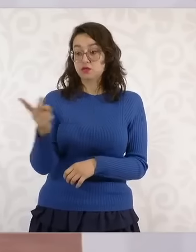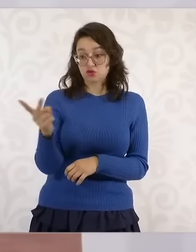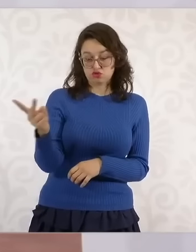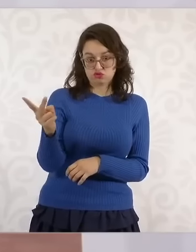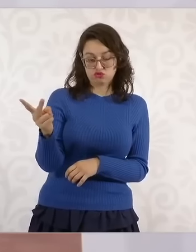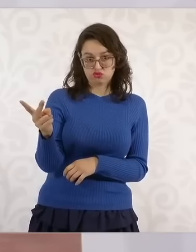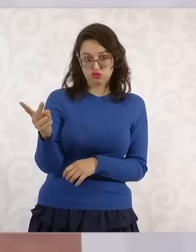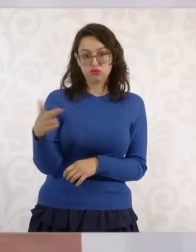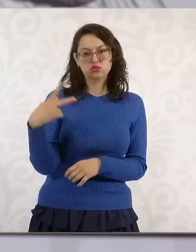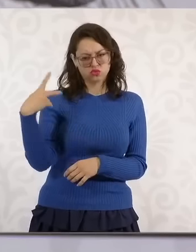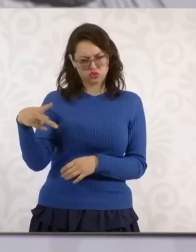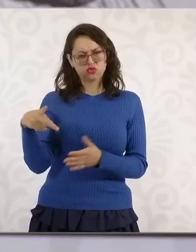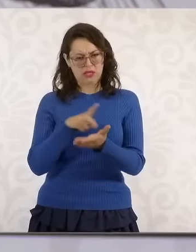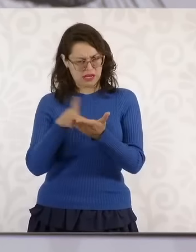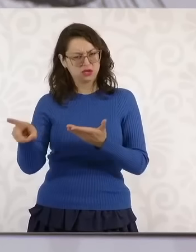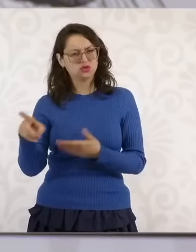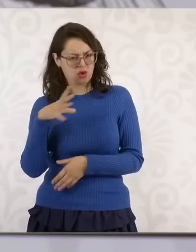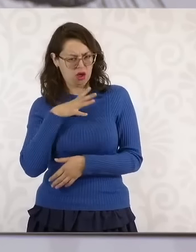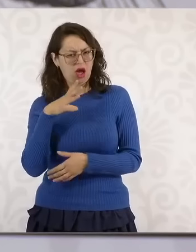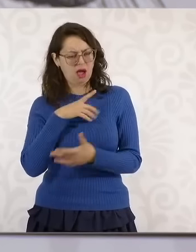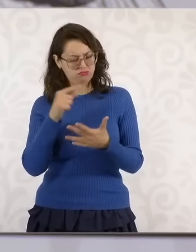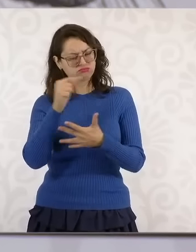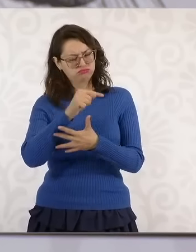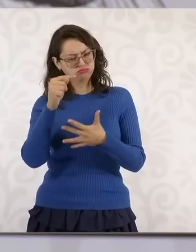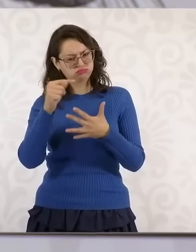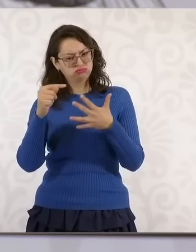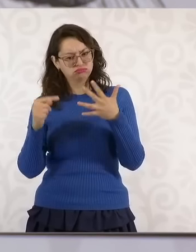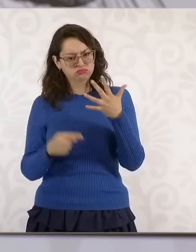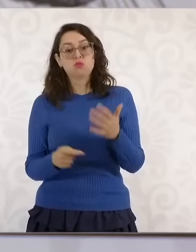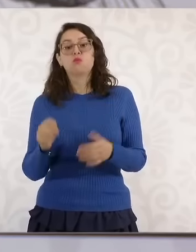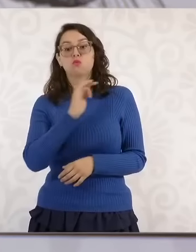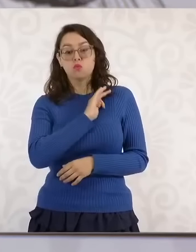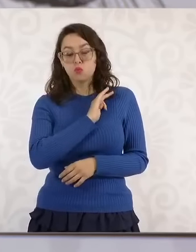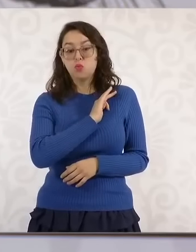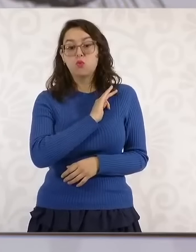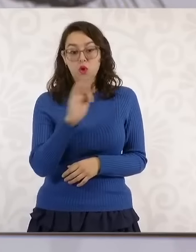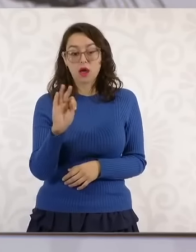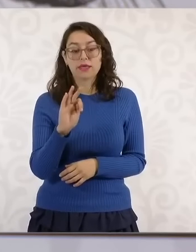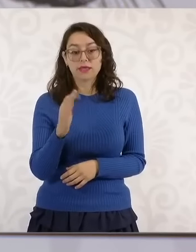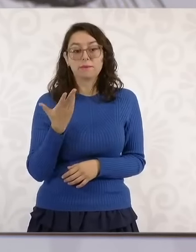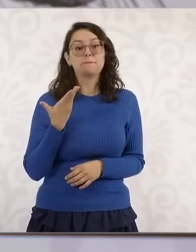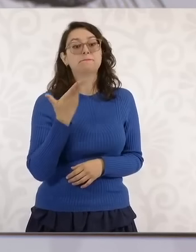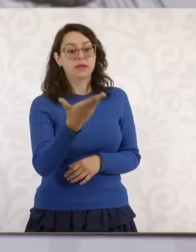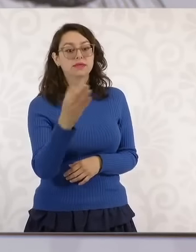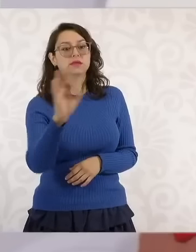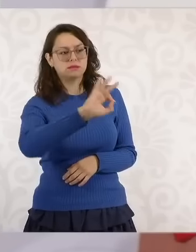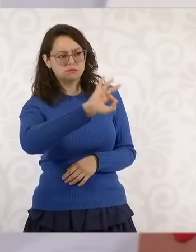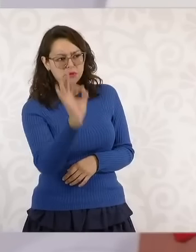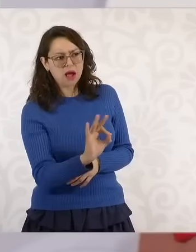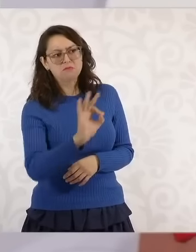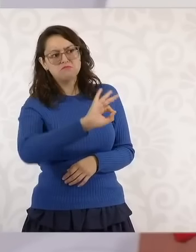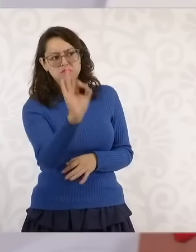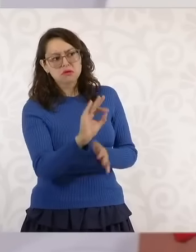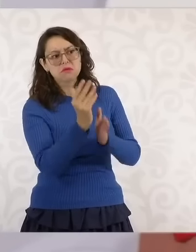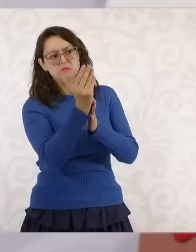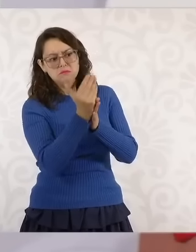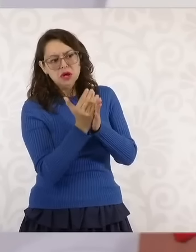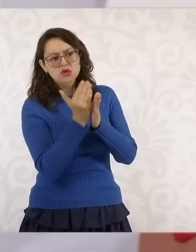de los tribunales previos, a un eh a solicitar descuentos, vamos a decirlo así, de acuerdo y